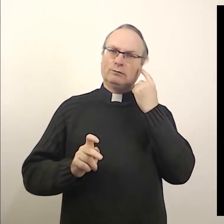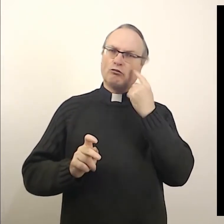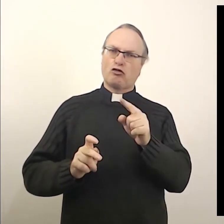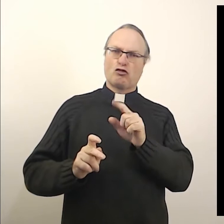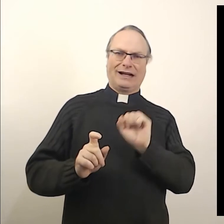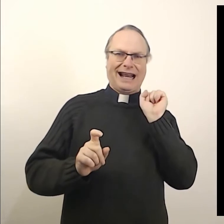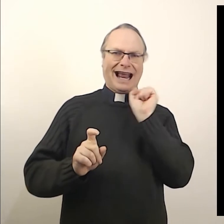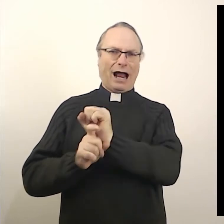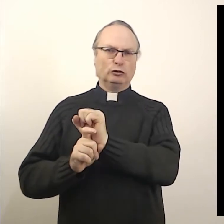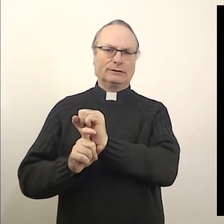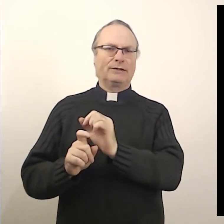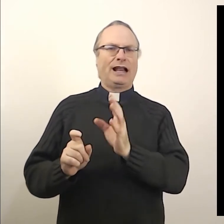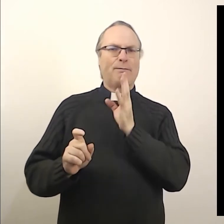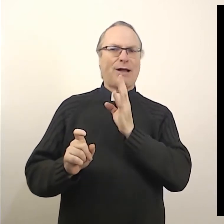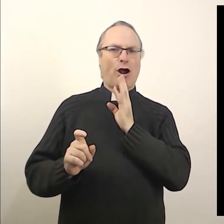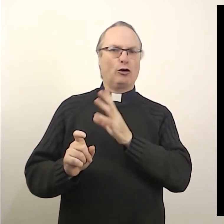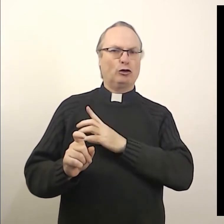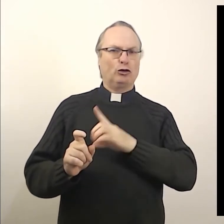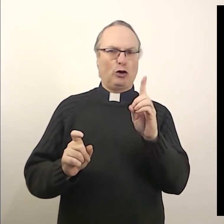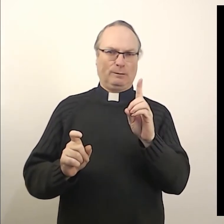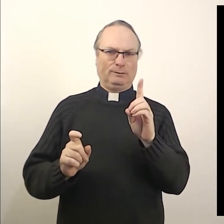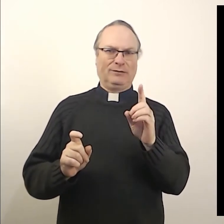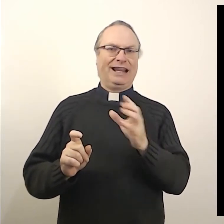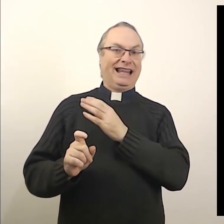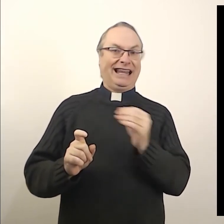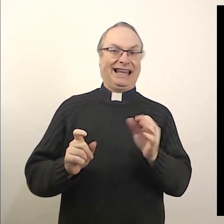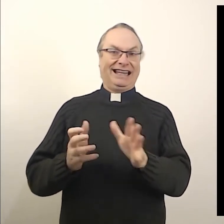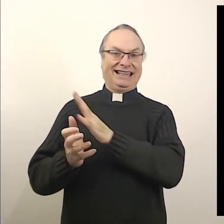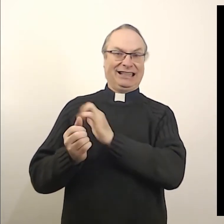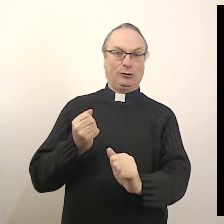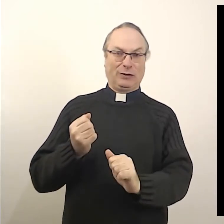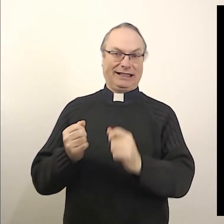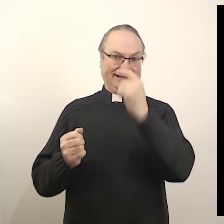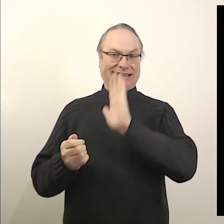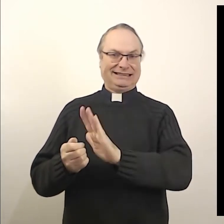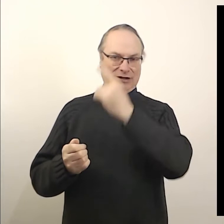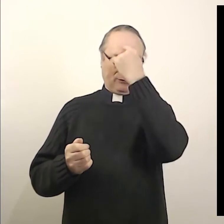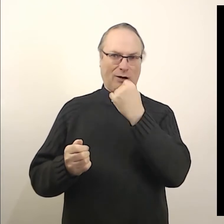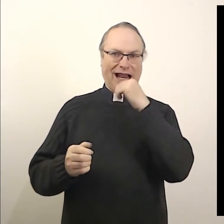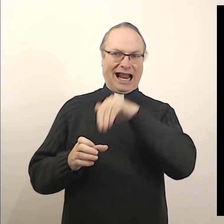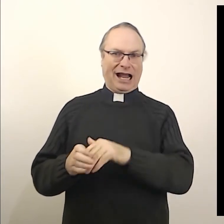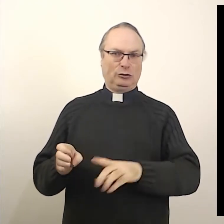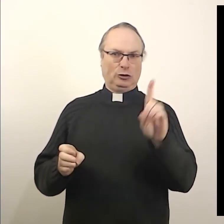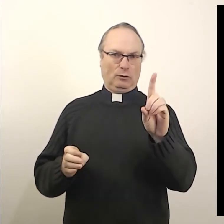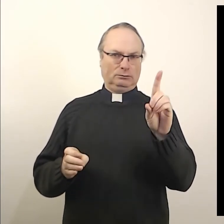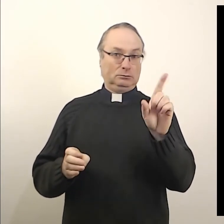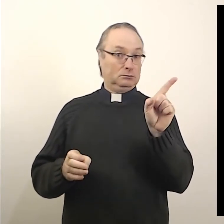pour abuser la Parole de Dieu et de détruire sa foi en Dieu.